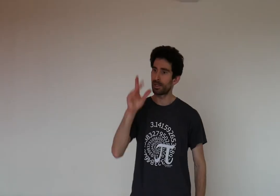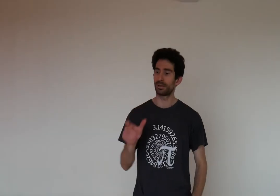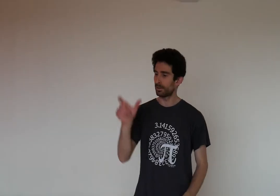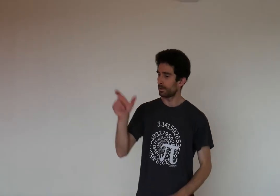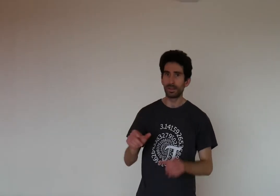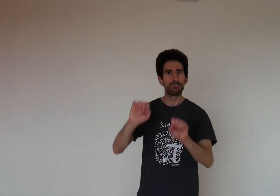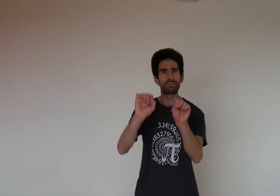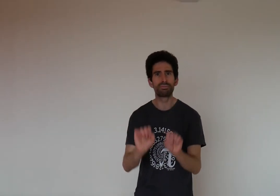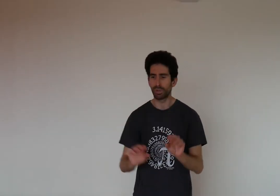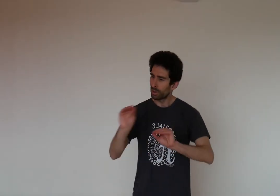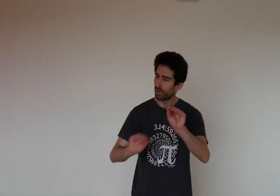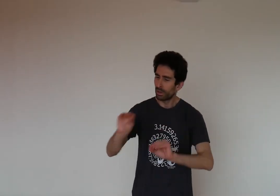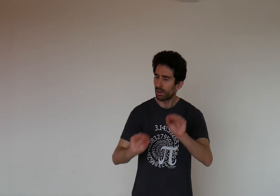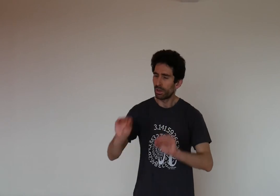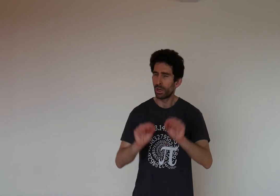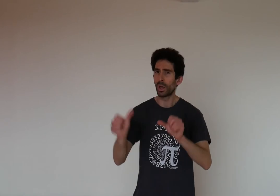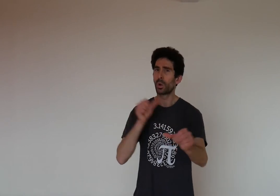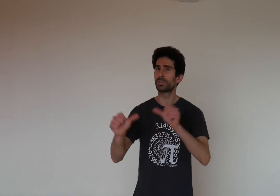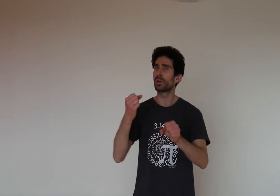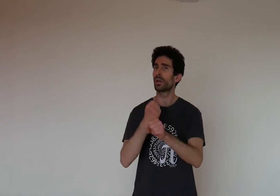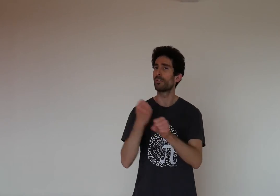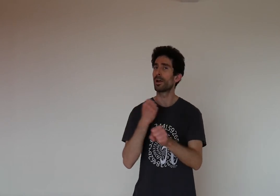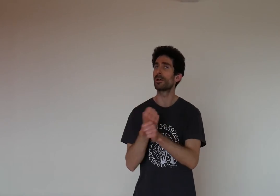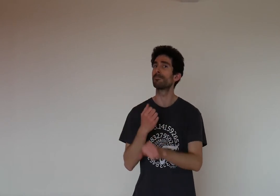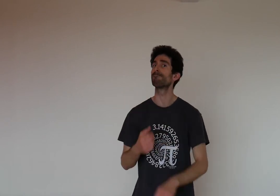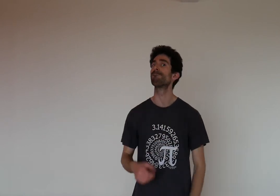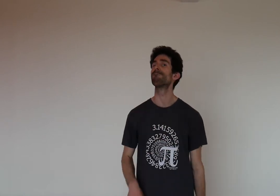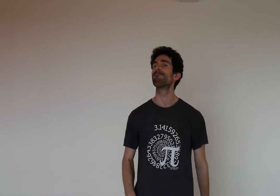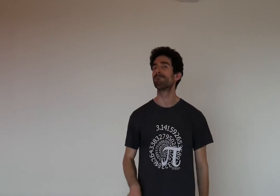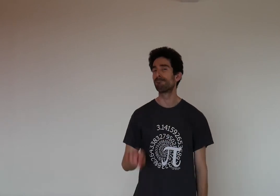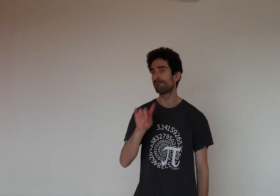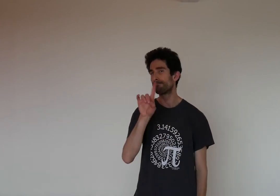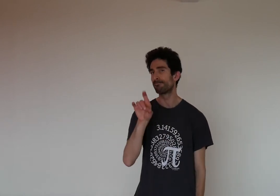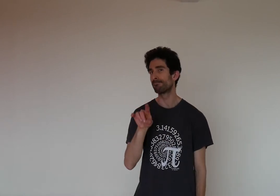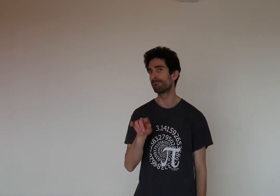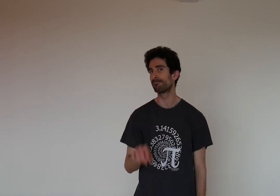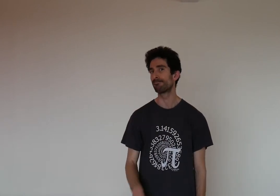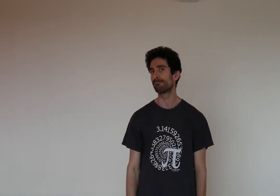Mais pour les personnes qui nettoient et entretiennent, quid de leurs conditions de travail ? That is the question.